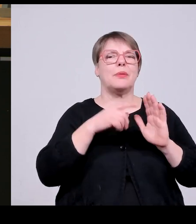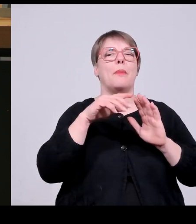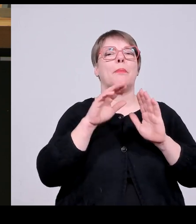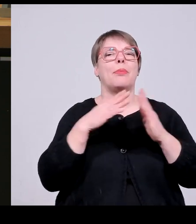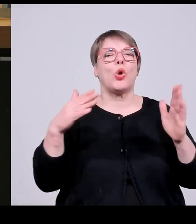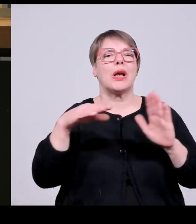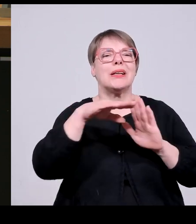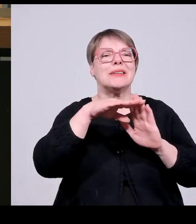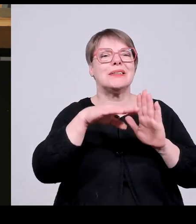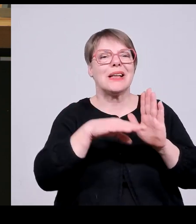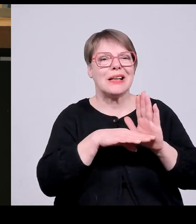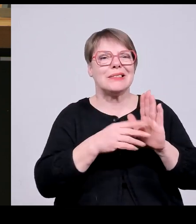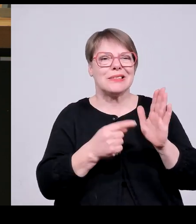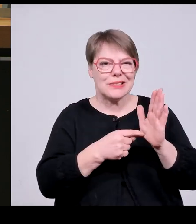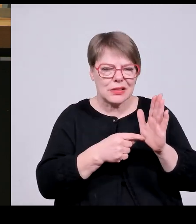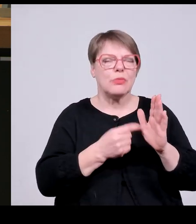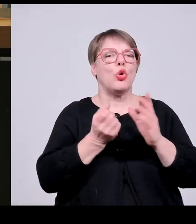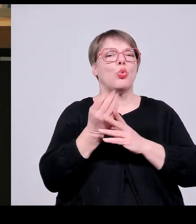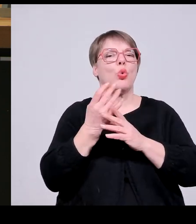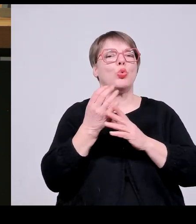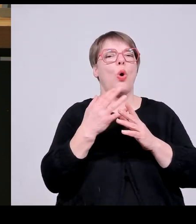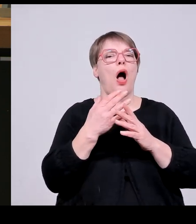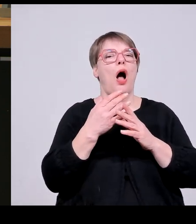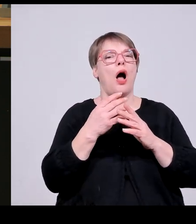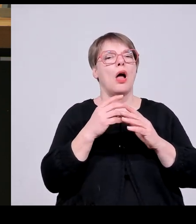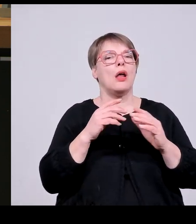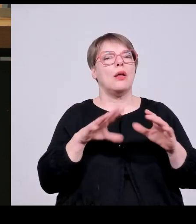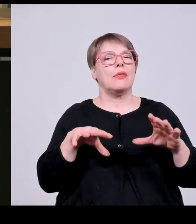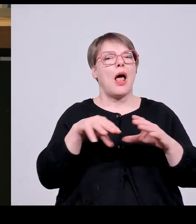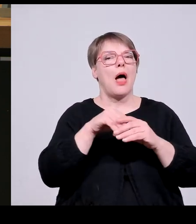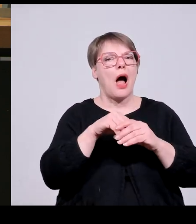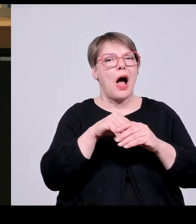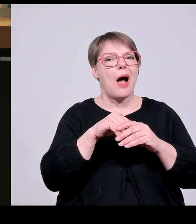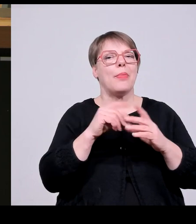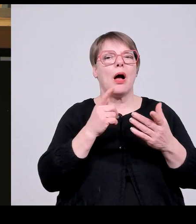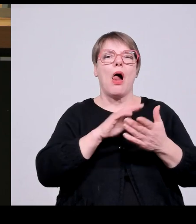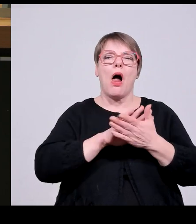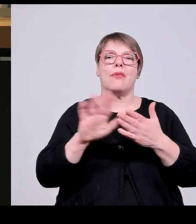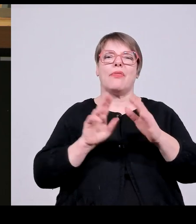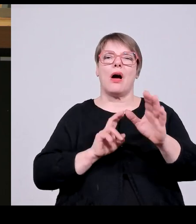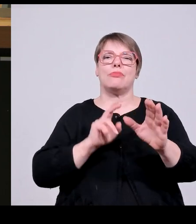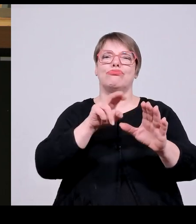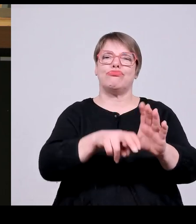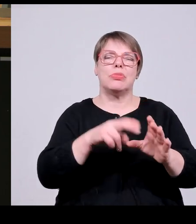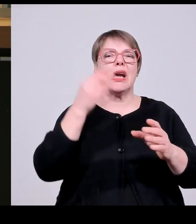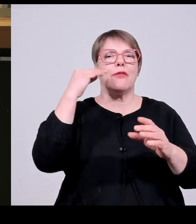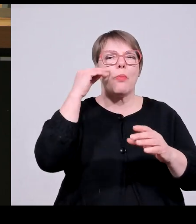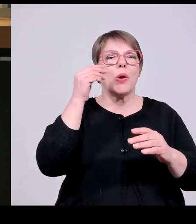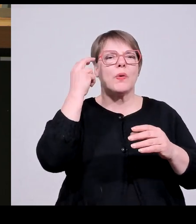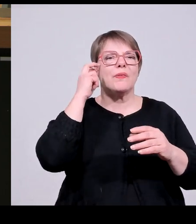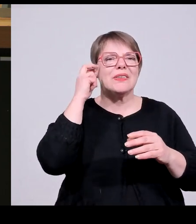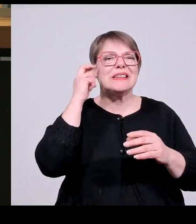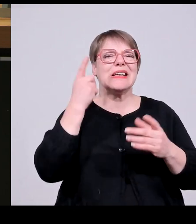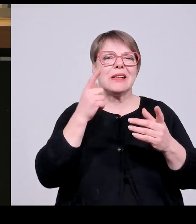Im Zuge der Entwicklung von Bibliotheken zu dritten Orten, die neben dem Zuhause als erster Ort und dem Arbeitsplatz als zweitem